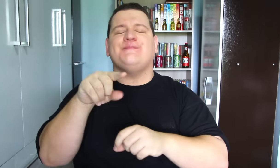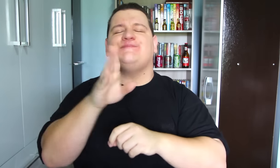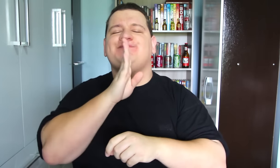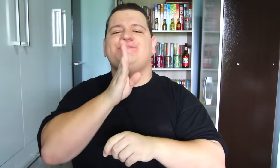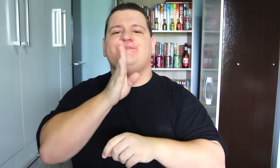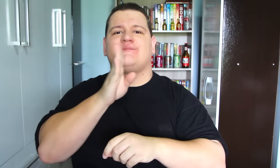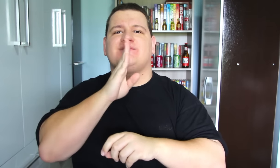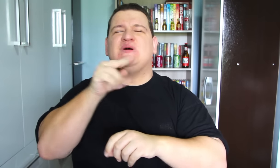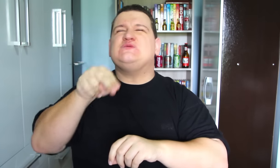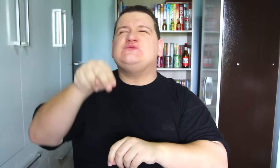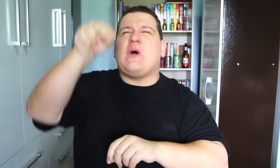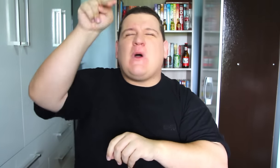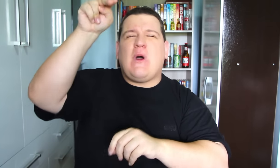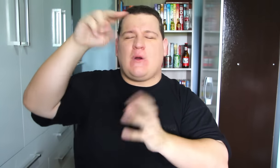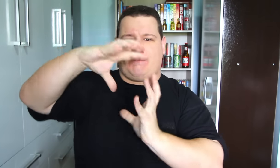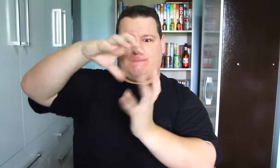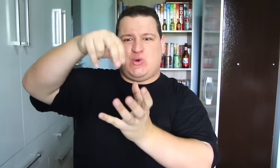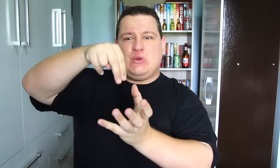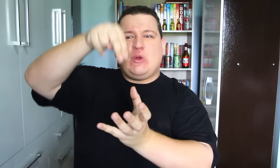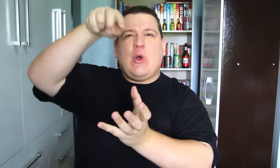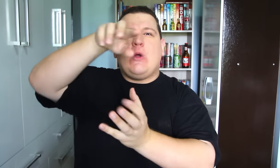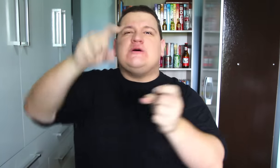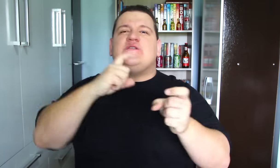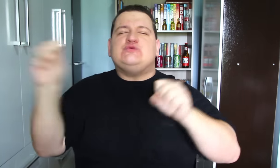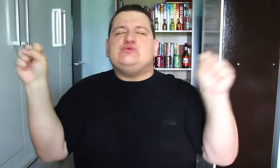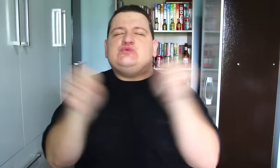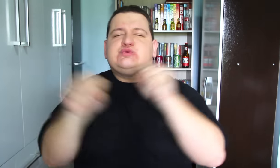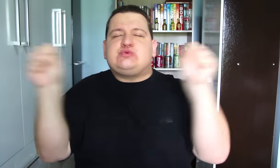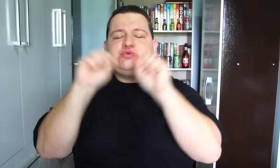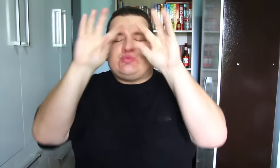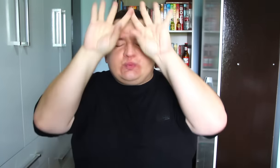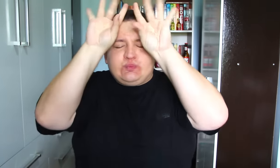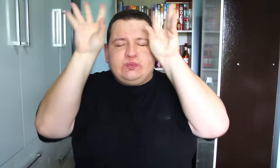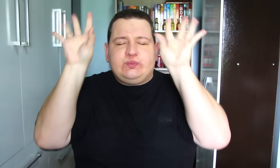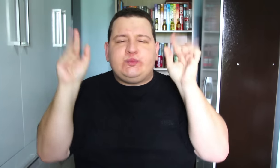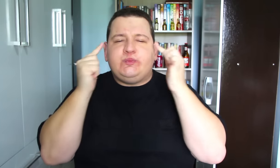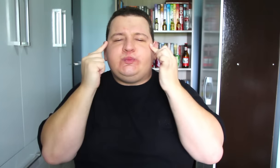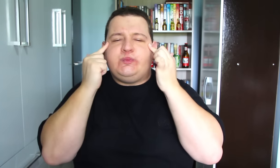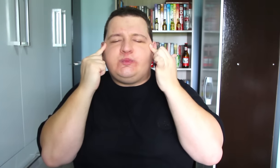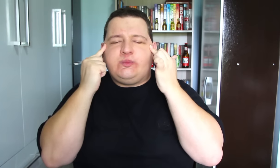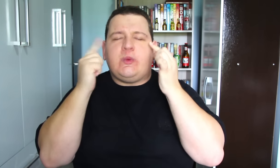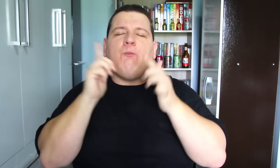sabe aquele povo que vive bem no extremo norte do planeta, região mais fria, com olhos puxados, usa capuz de pele,